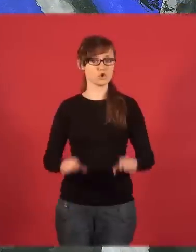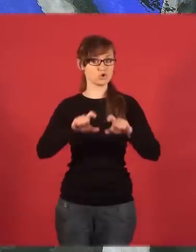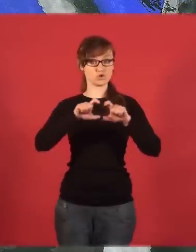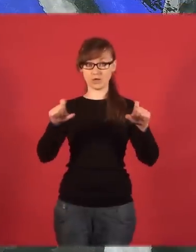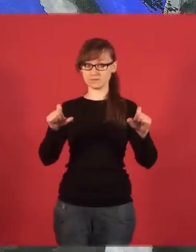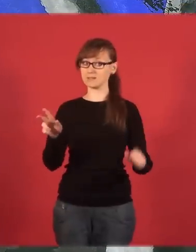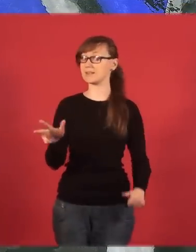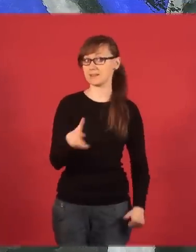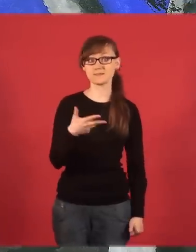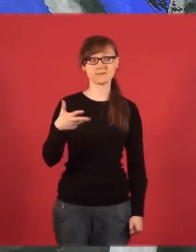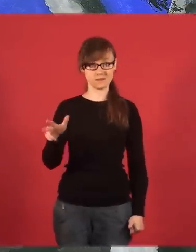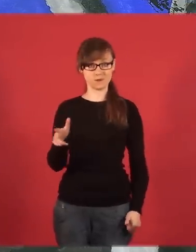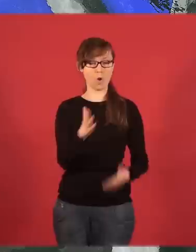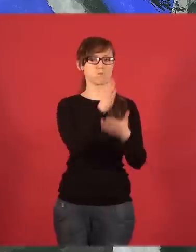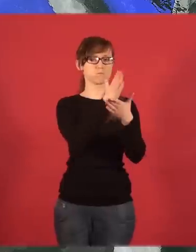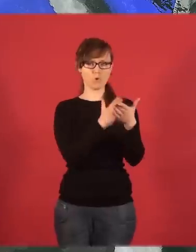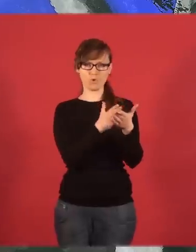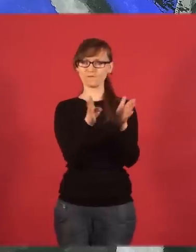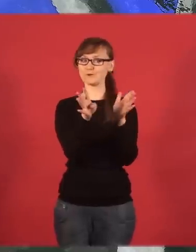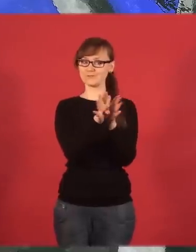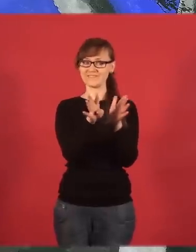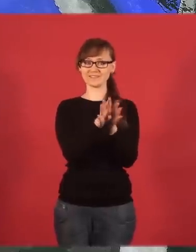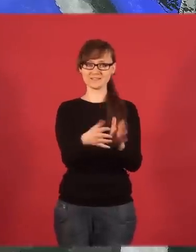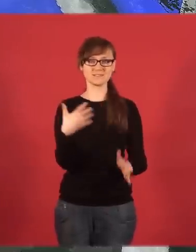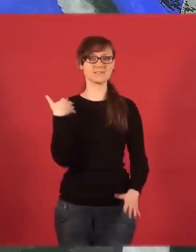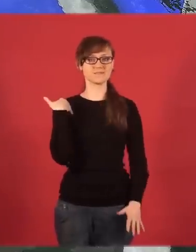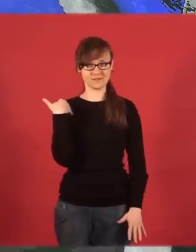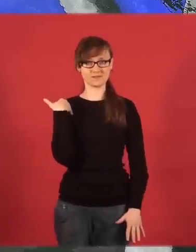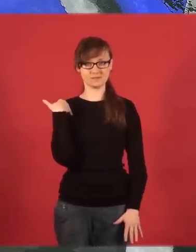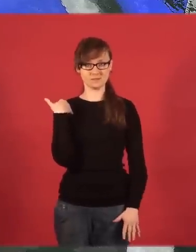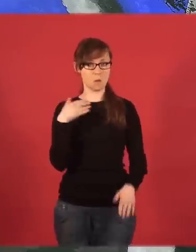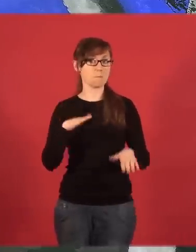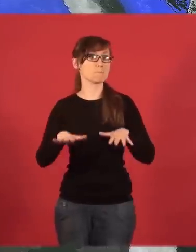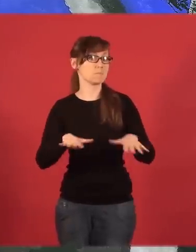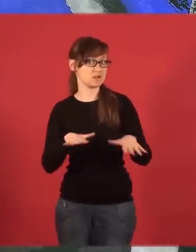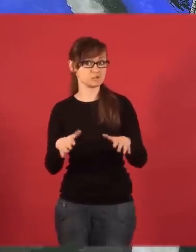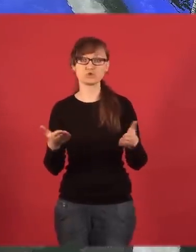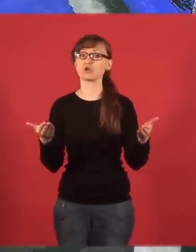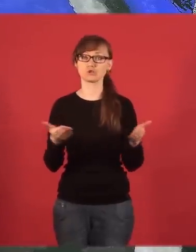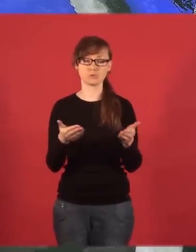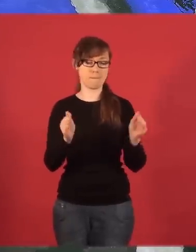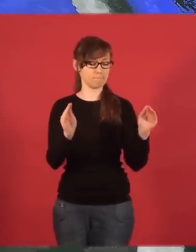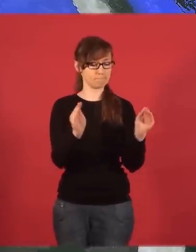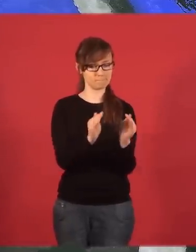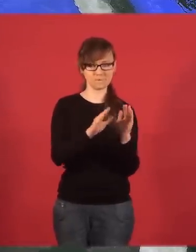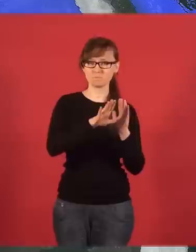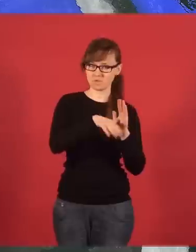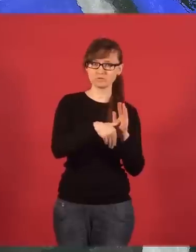Czas i miejsce akcji: połowa XIX wieku, miasteczko